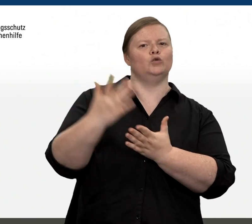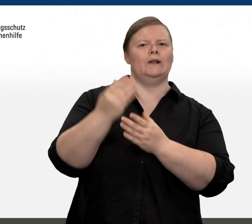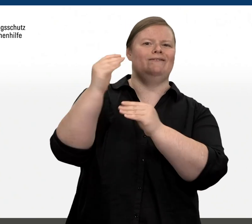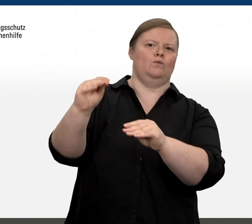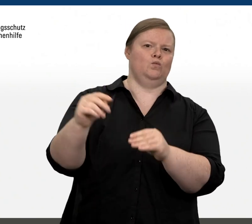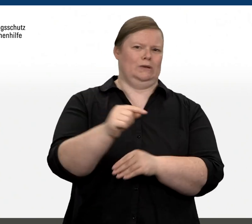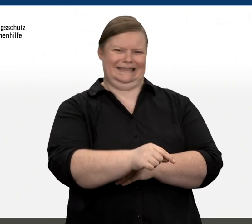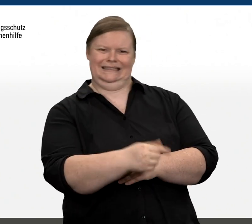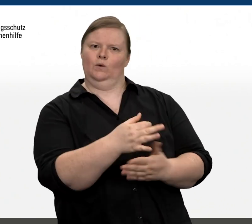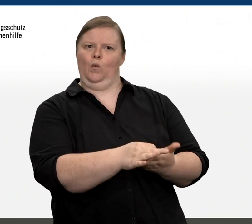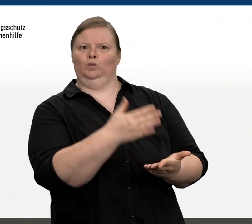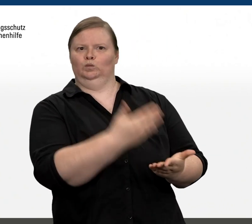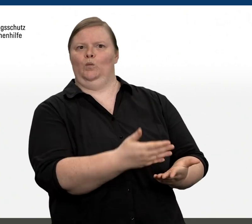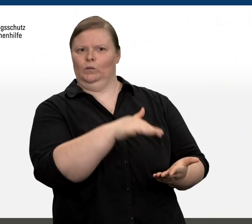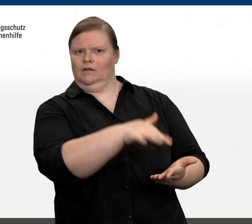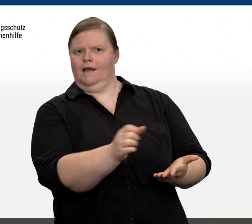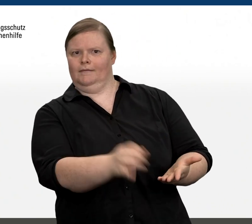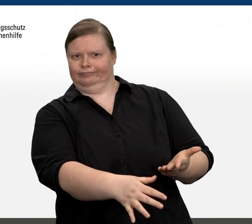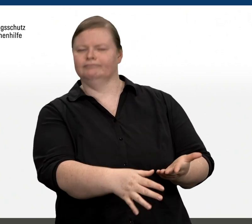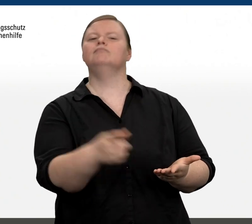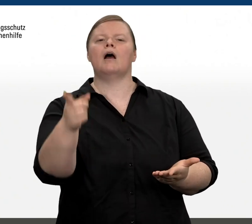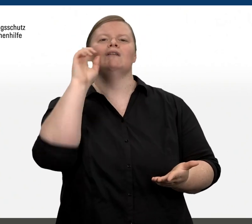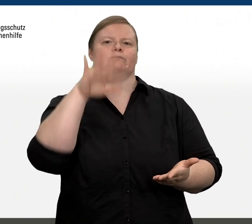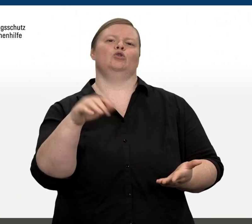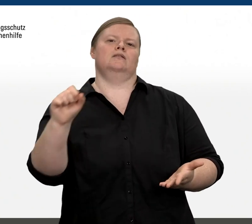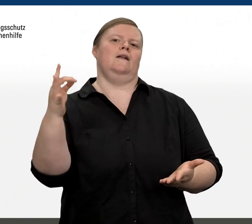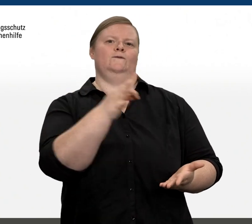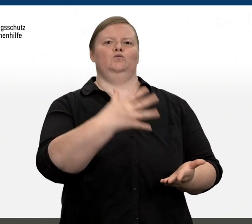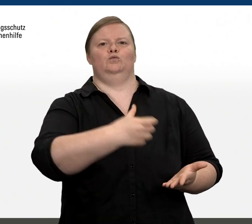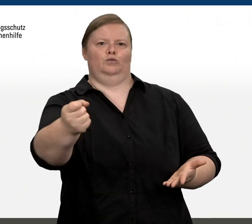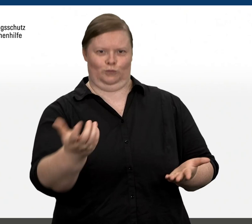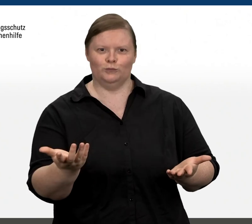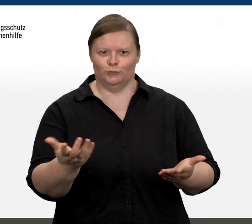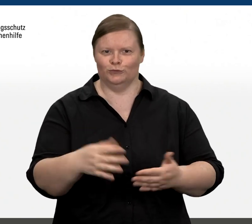über den Standort des Notgepäcks Bescheid wissen.